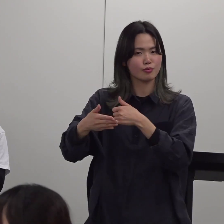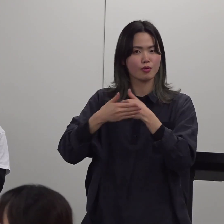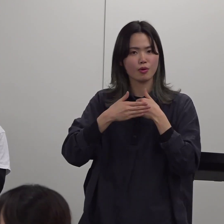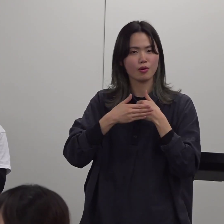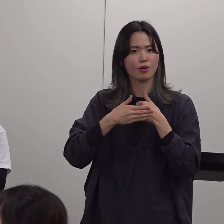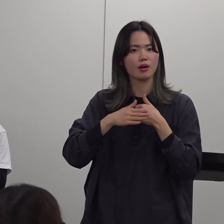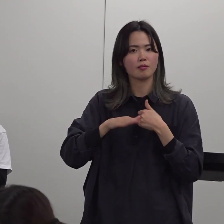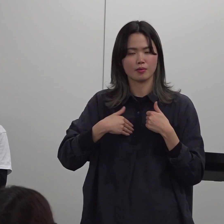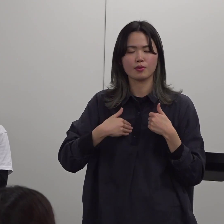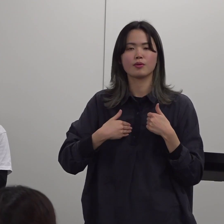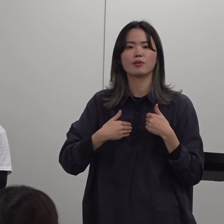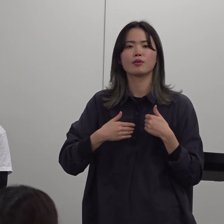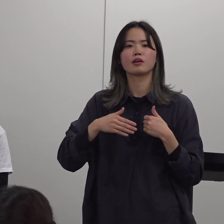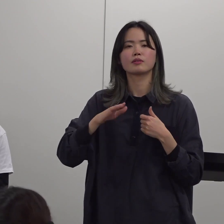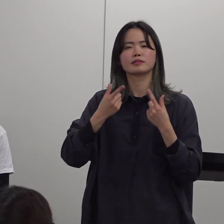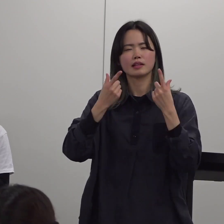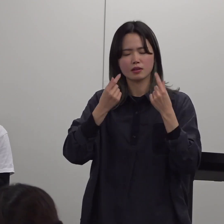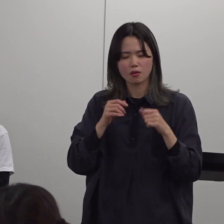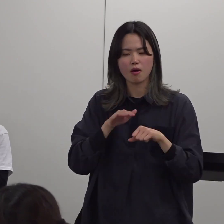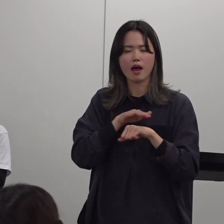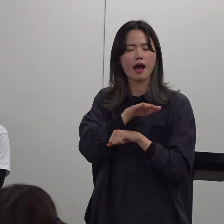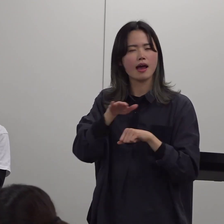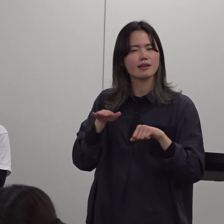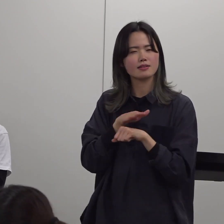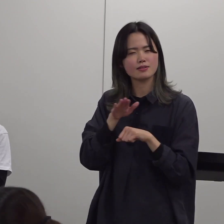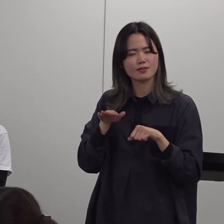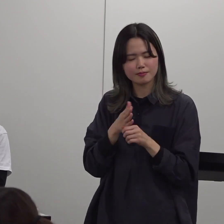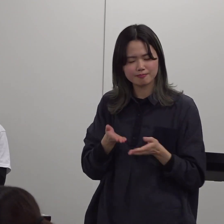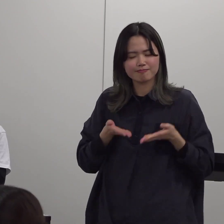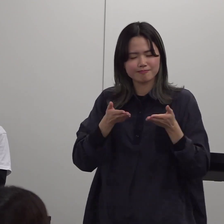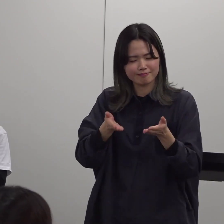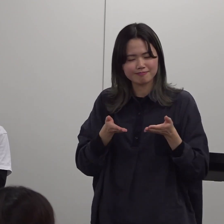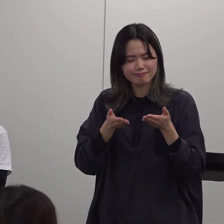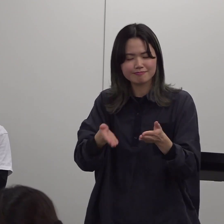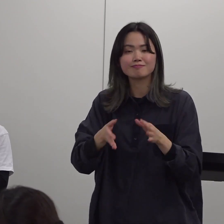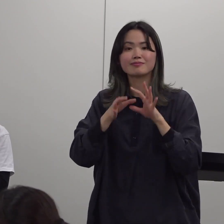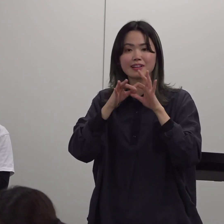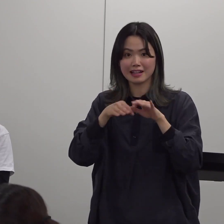やはりちゃんと愛情を込めてお世話 をするからちゃんと言うことを聞いてくれる